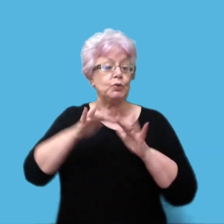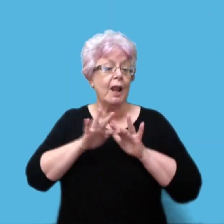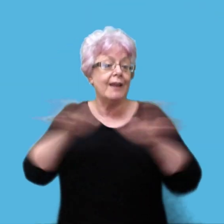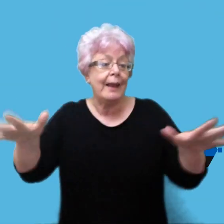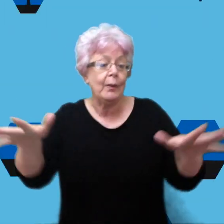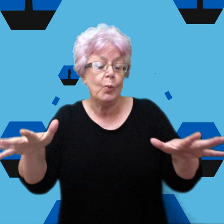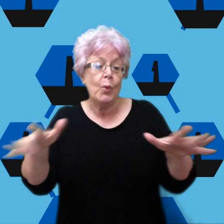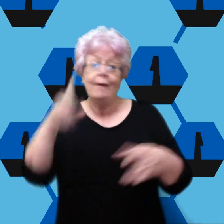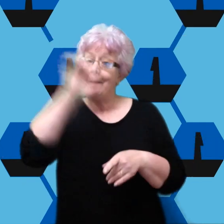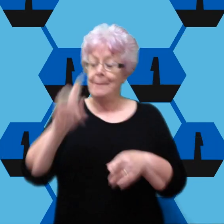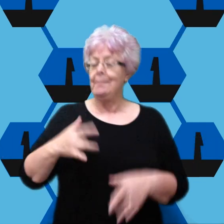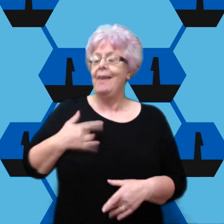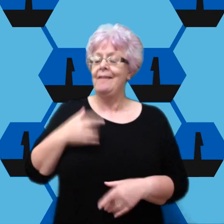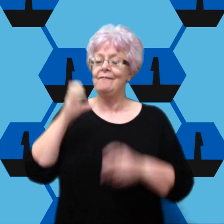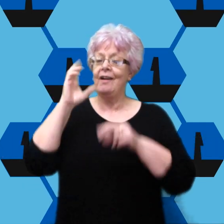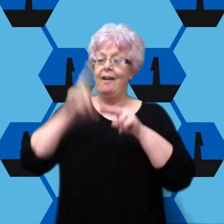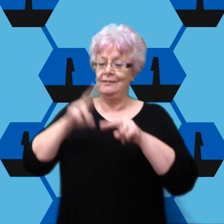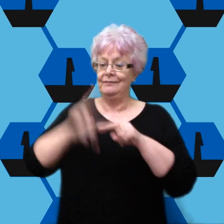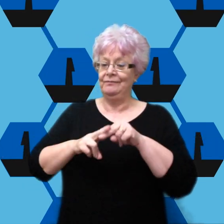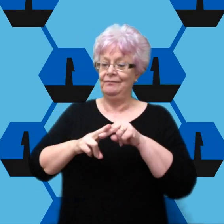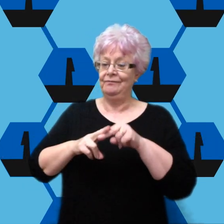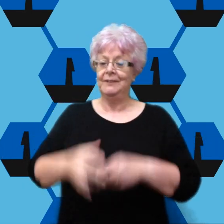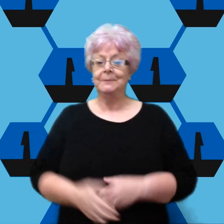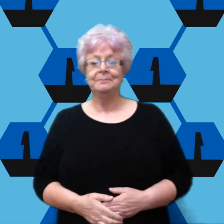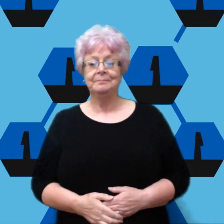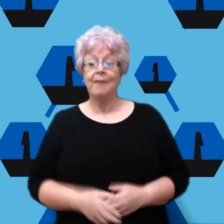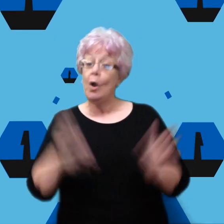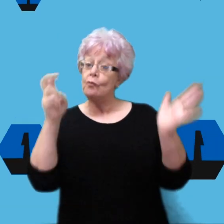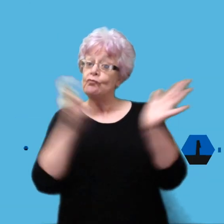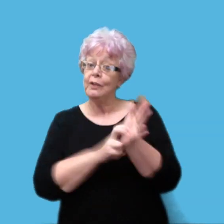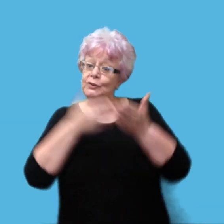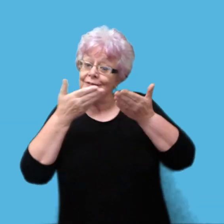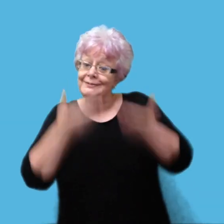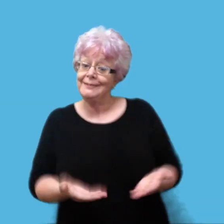rhwydwaith cymdeithasol rhithwir am ddim i drigolion Caerdydd.